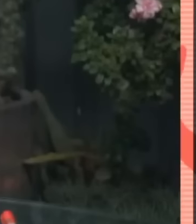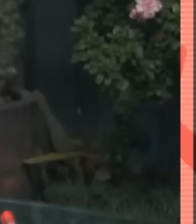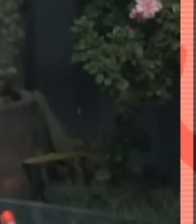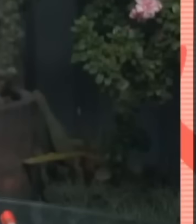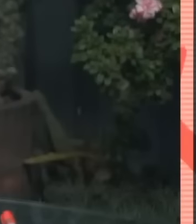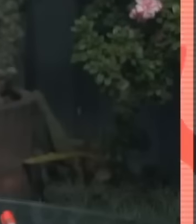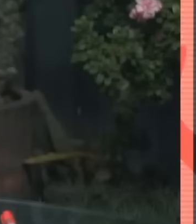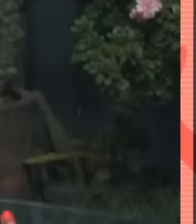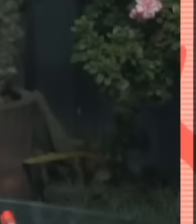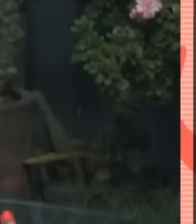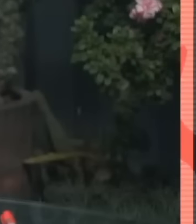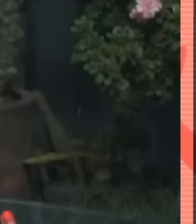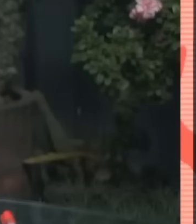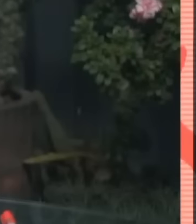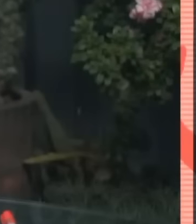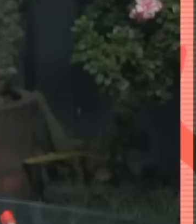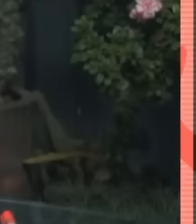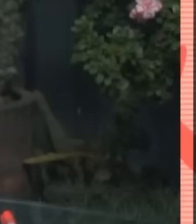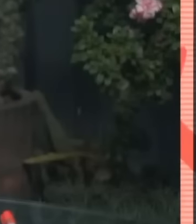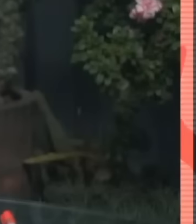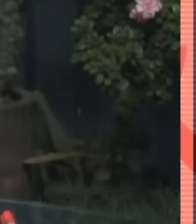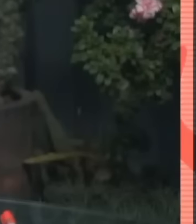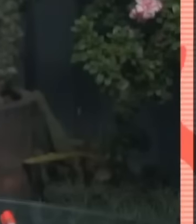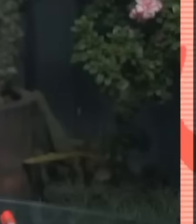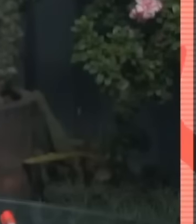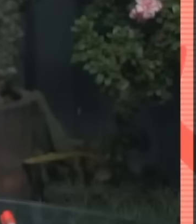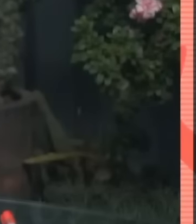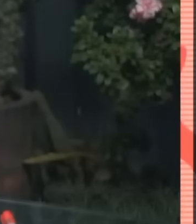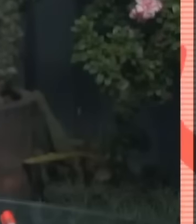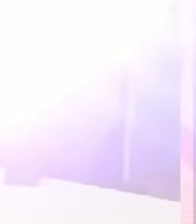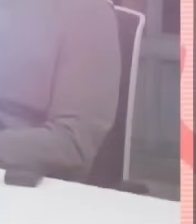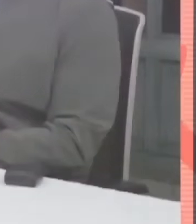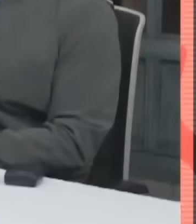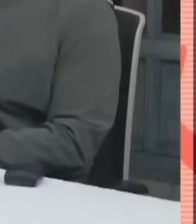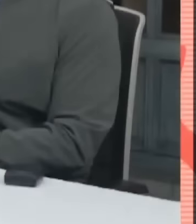No hay ningún elemento que nos permita ver que a México le va a ir bien. El asesinato